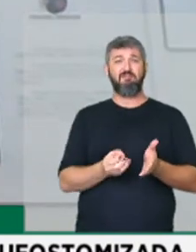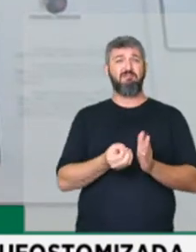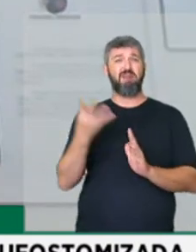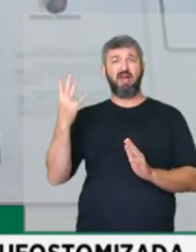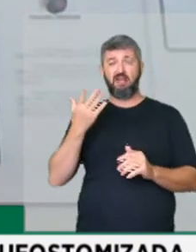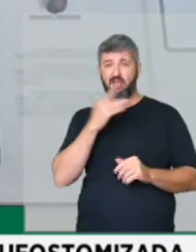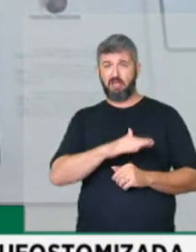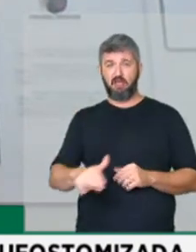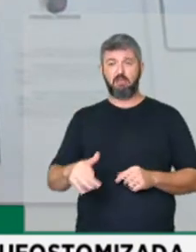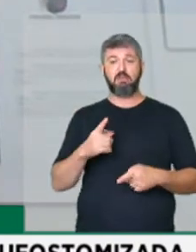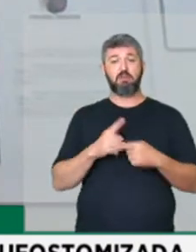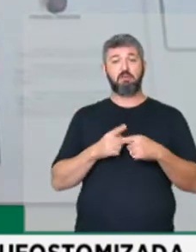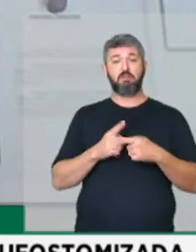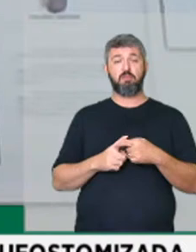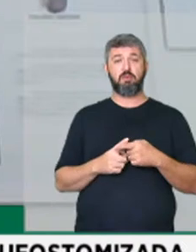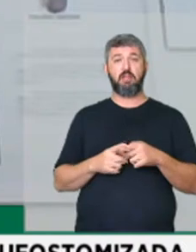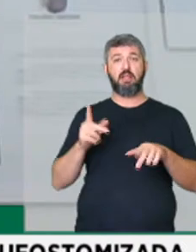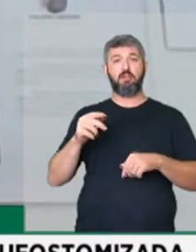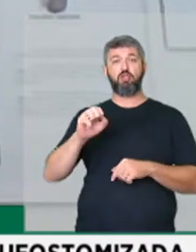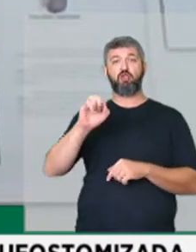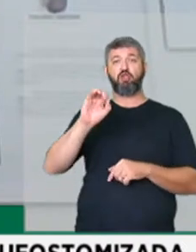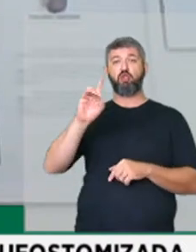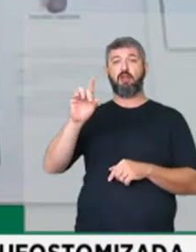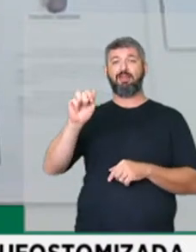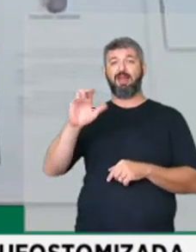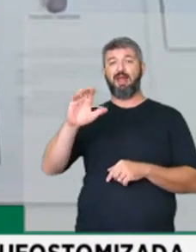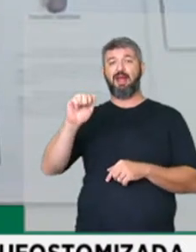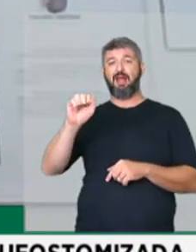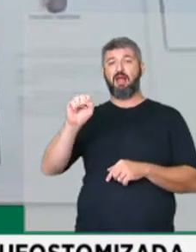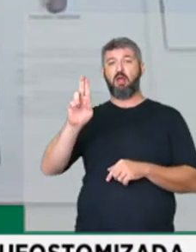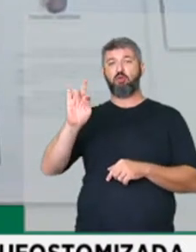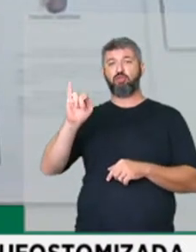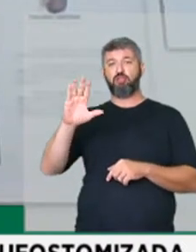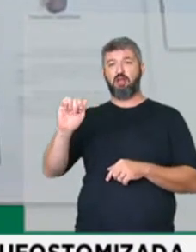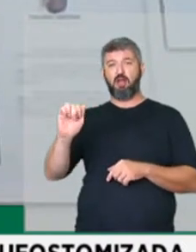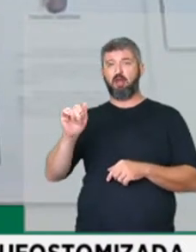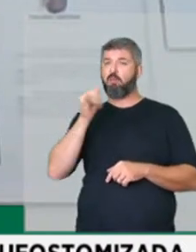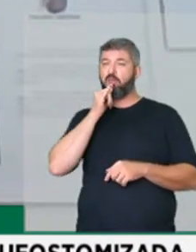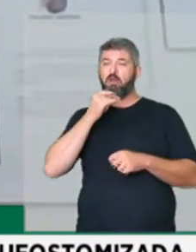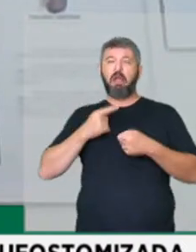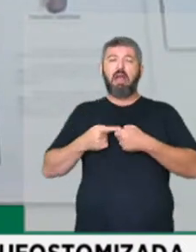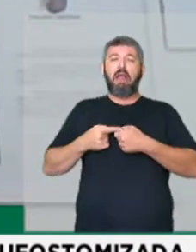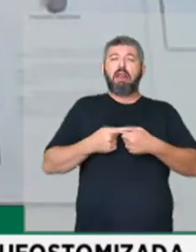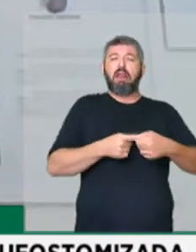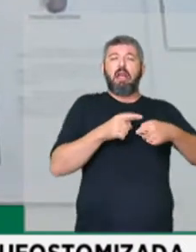UMA QUEIMAÇÃO NAS VIAS AÉ REAS, TANTO DO ESÔFAGO, TANTO DA TRAQUÉIA. ENTÃO A GENTE